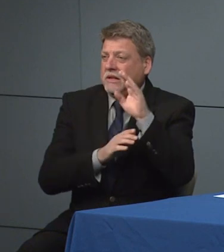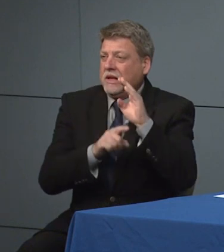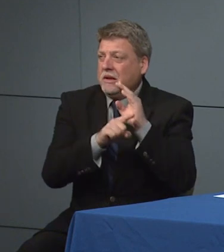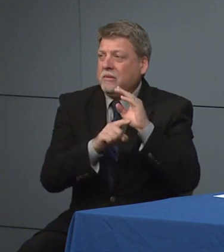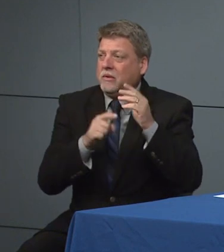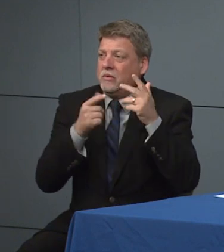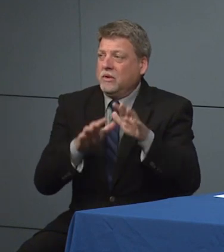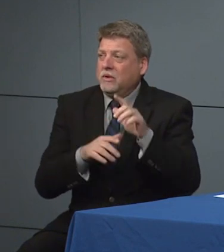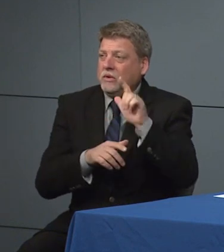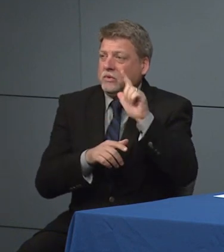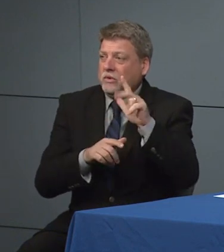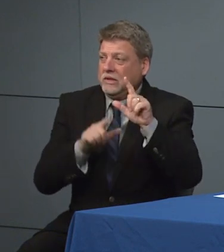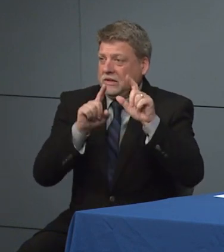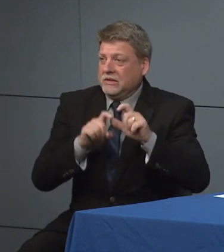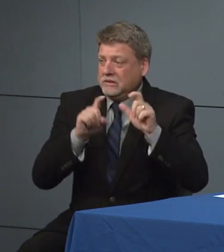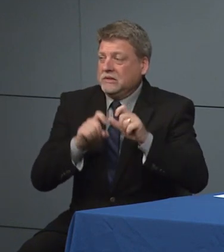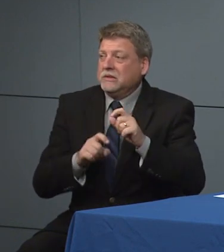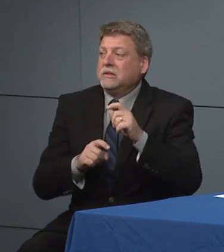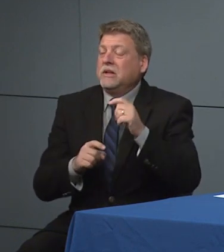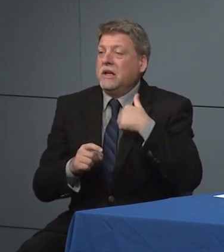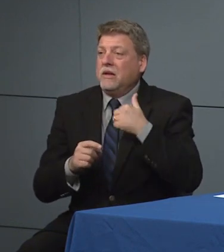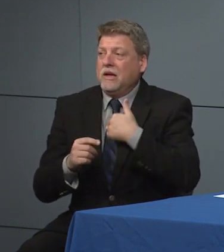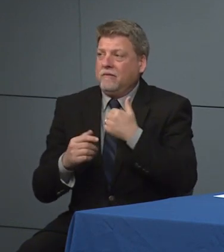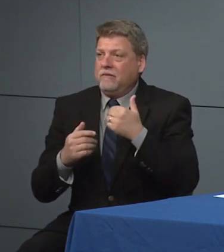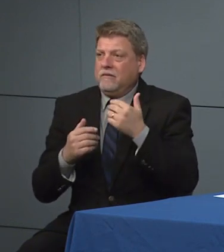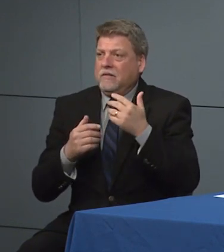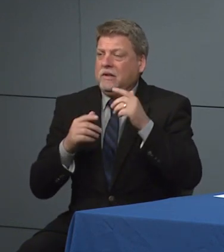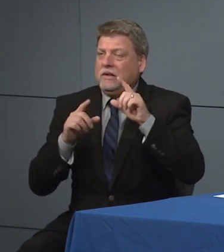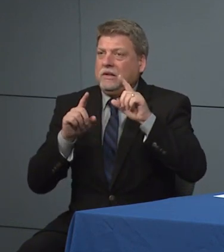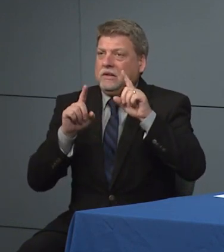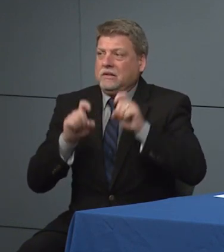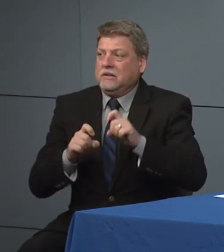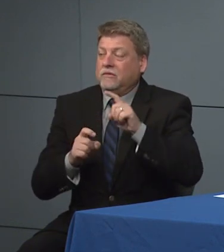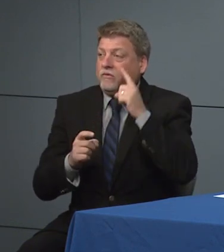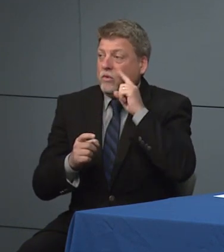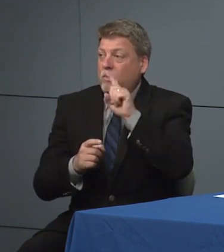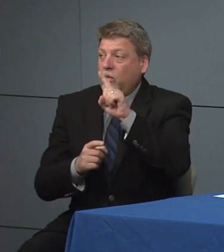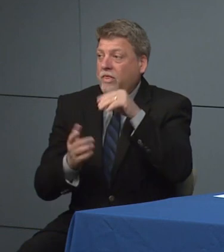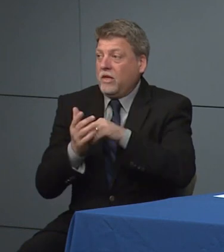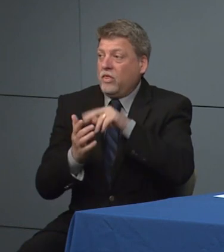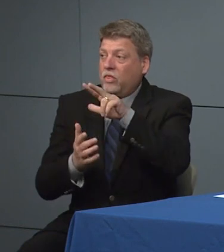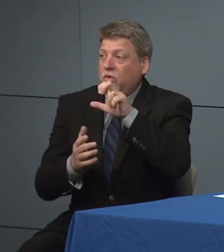veintinueve pruebas hasta ese momento, y ahora tenemos suministros para hacerle pruebas en mil trescientas